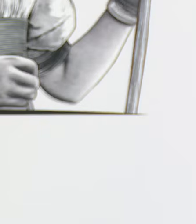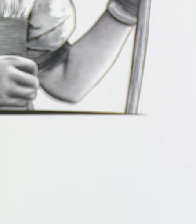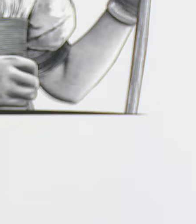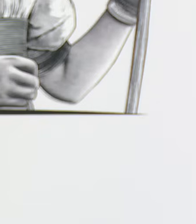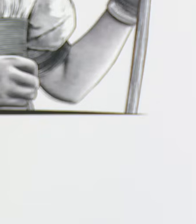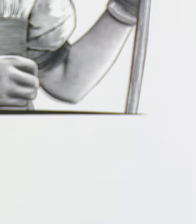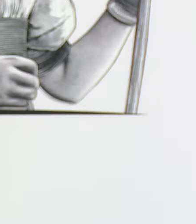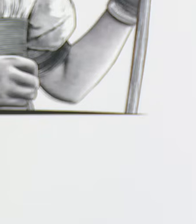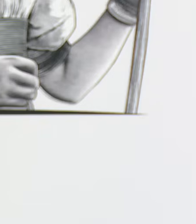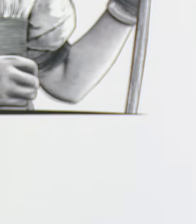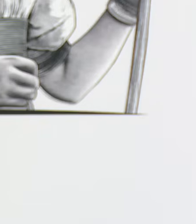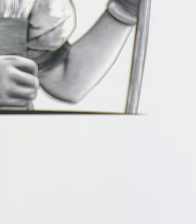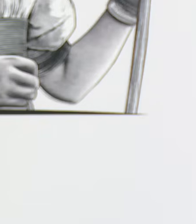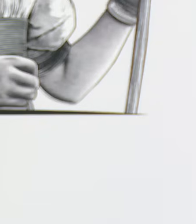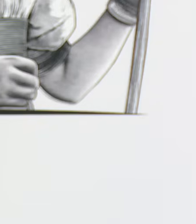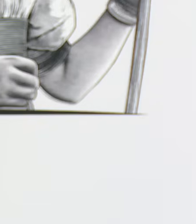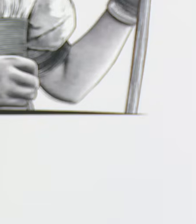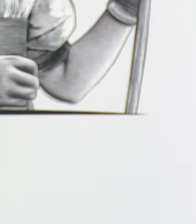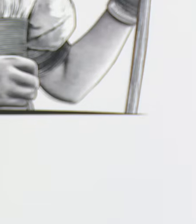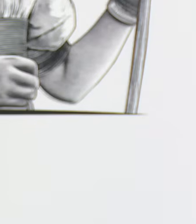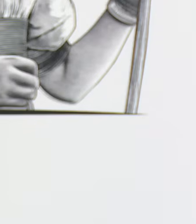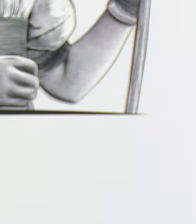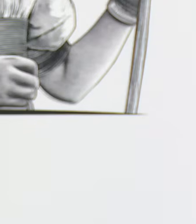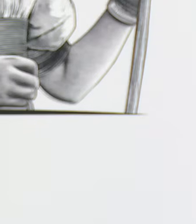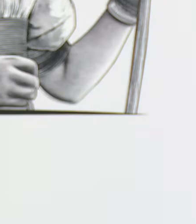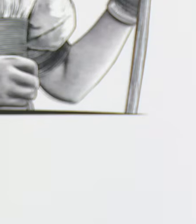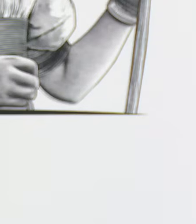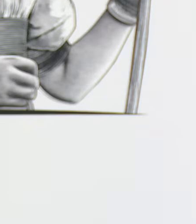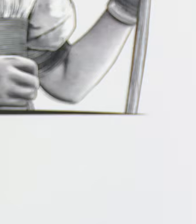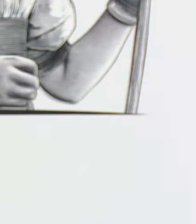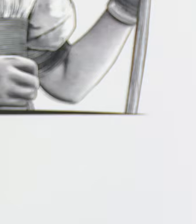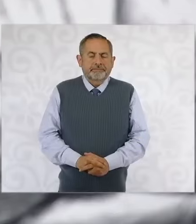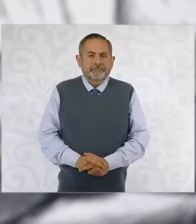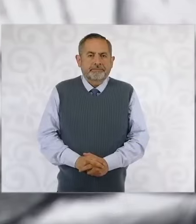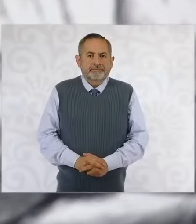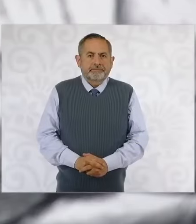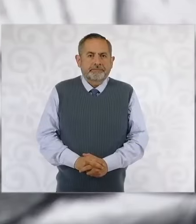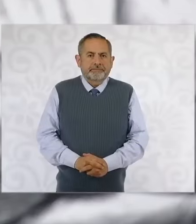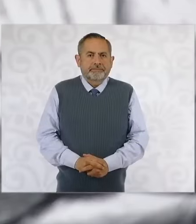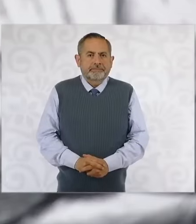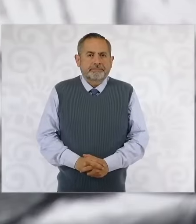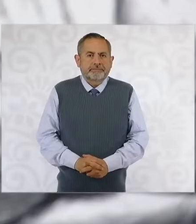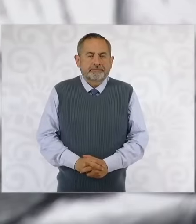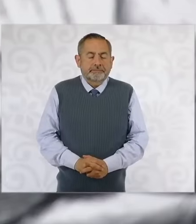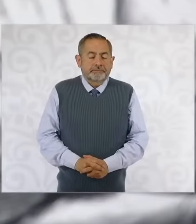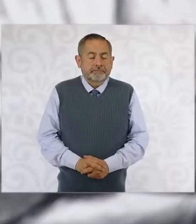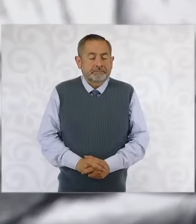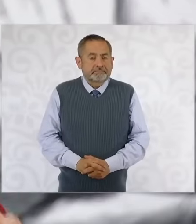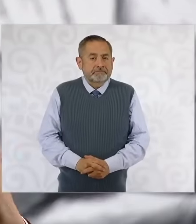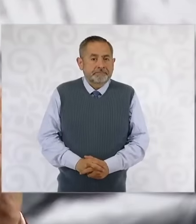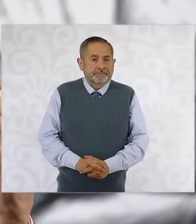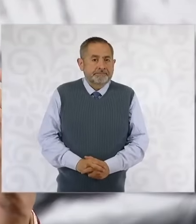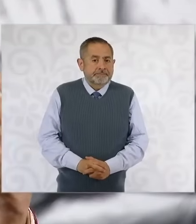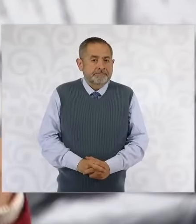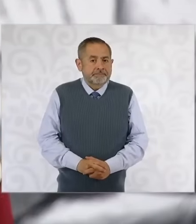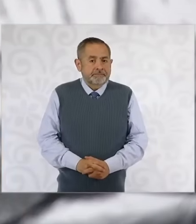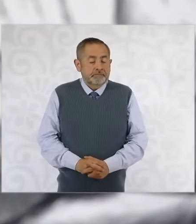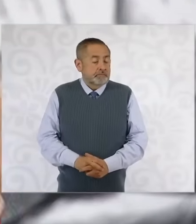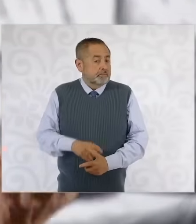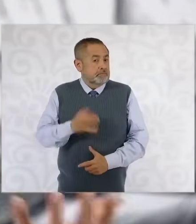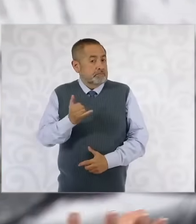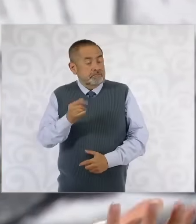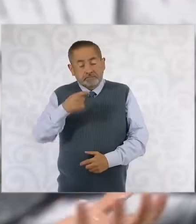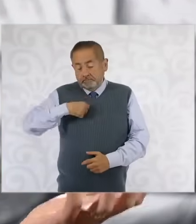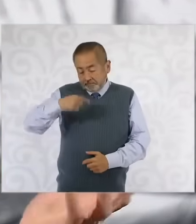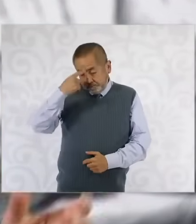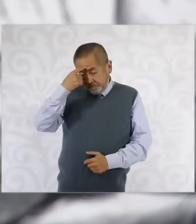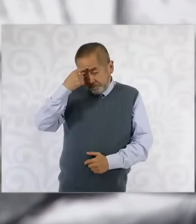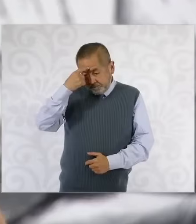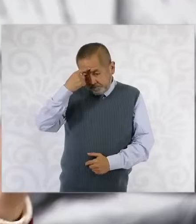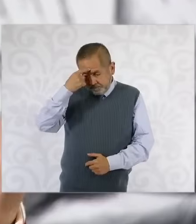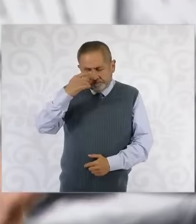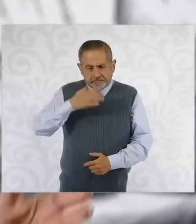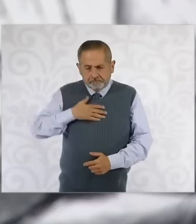eh Y lo que consideramos nosotros como derechos los convirtieron en